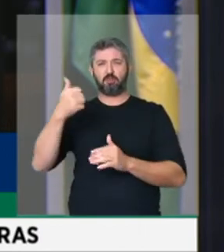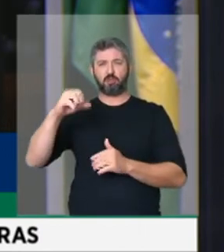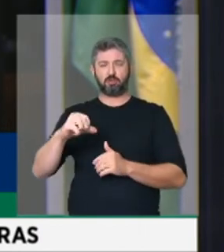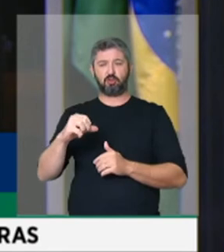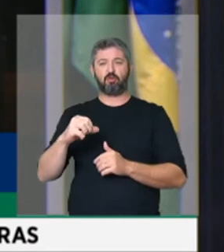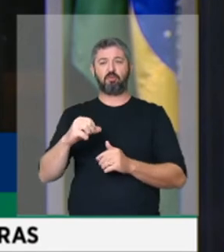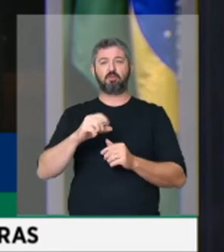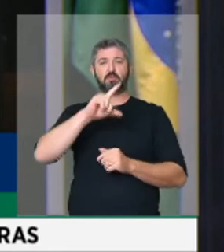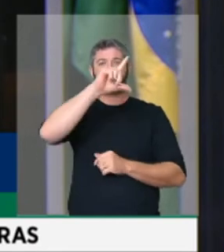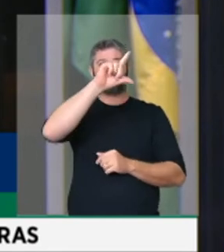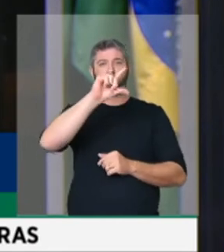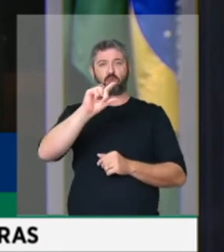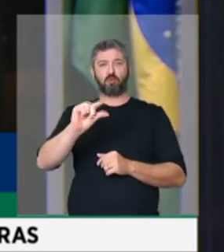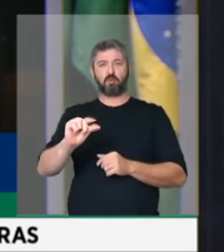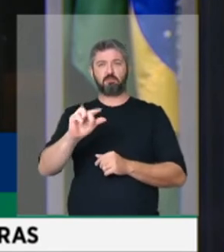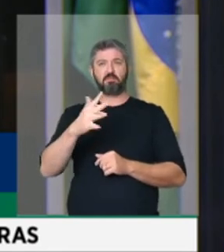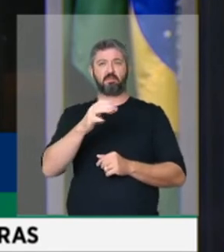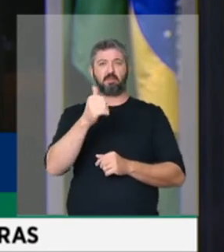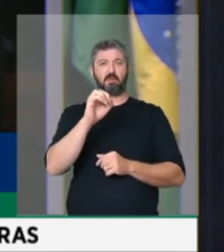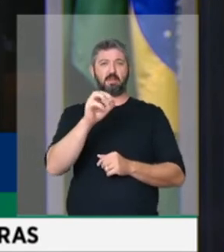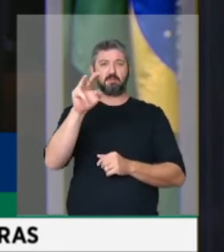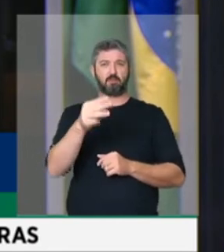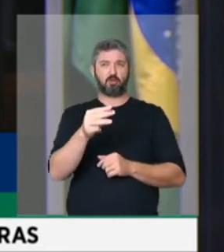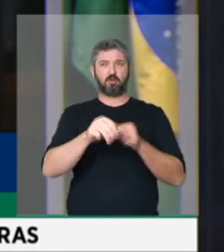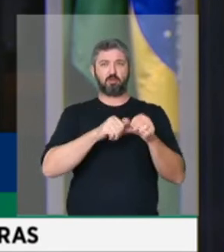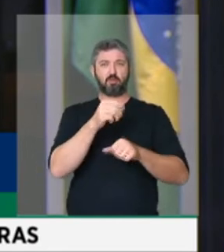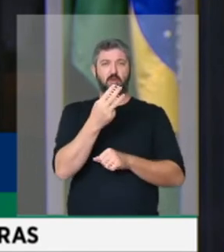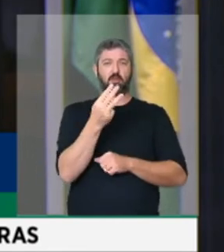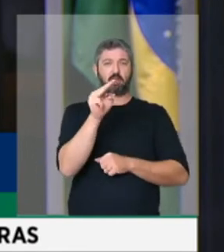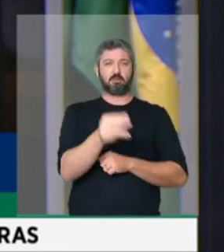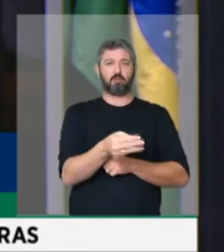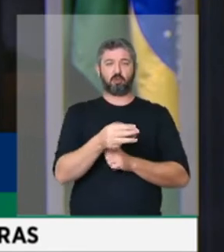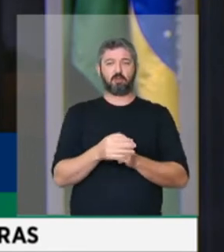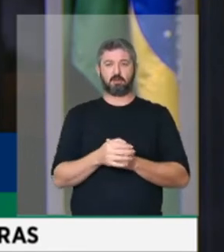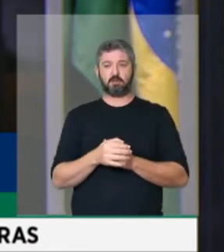ENTRE 2011 E 2019 DESPENCARAM DE MÉDIA ANUAL PARA 3.3 BILHÕES. COMO CONSEQUÊNCIA